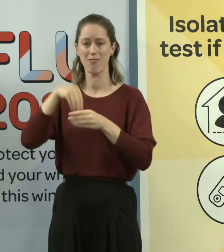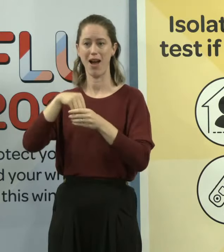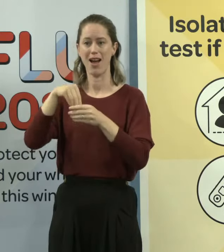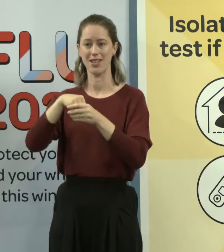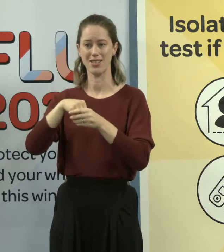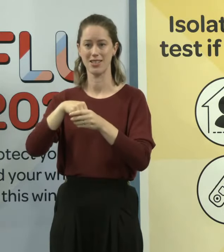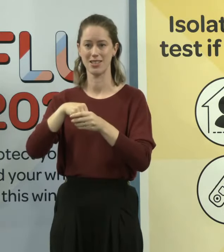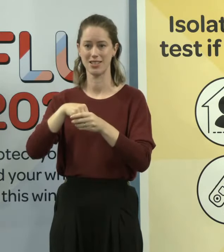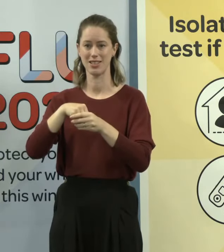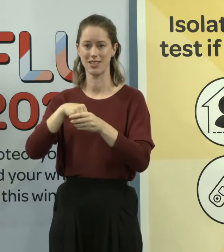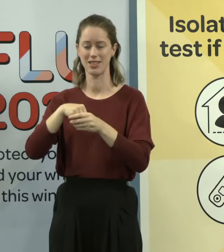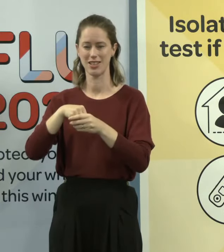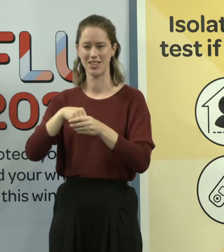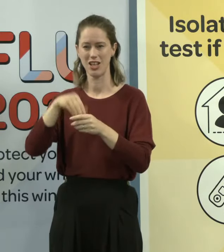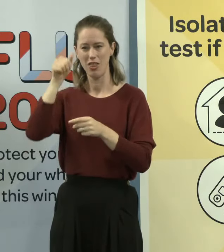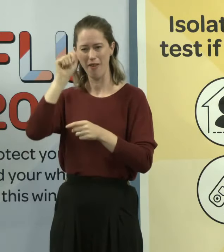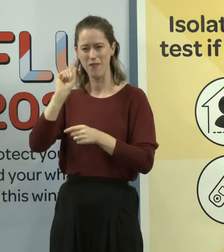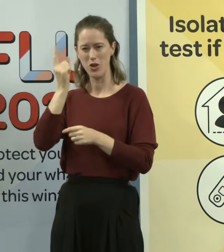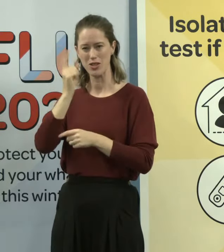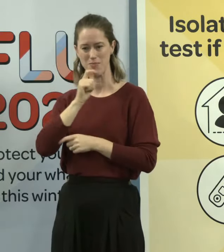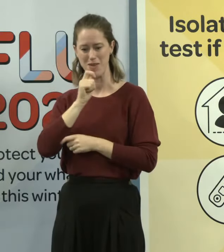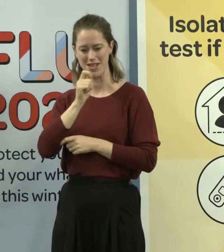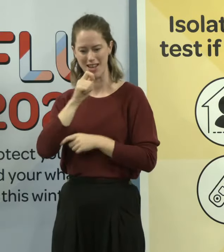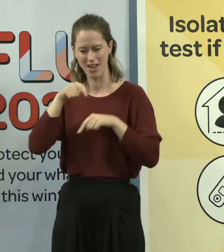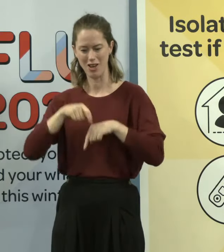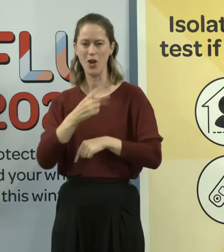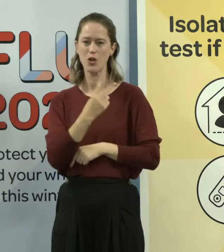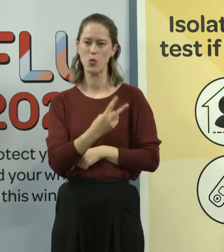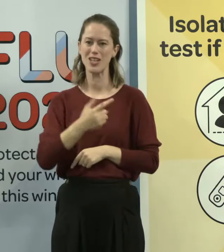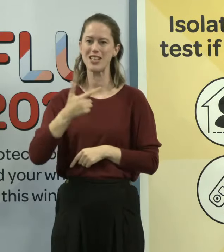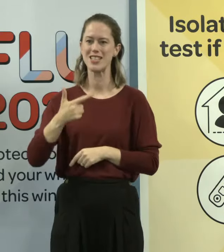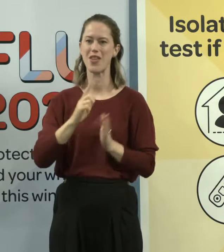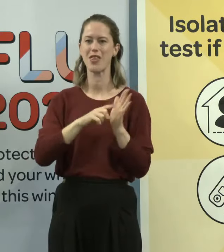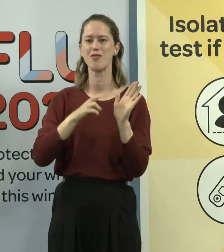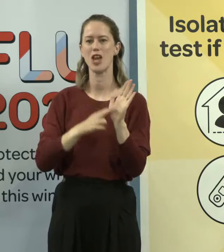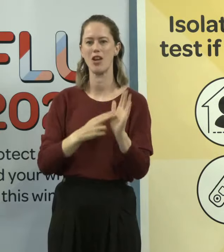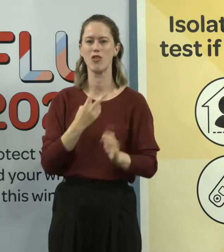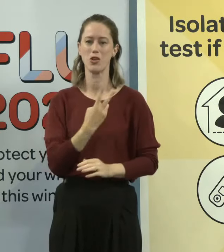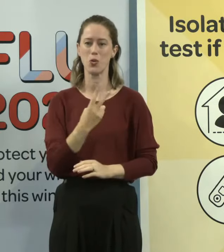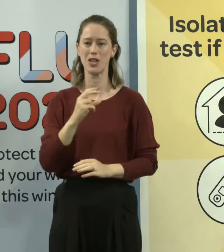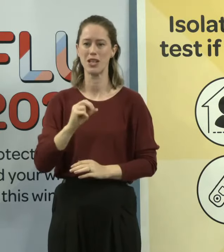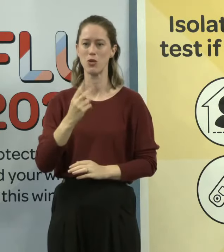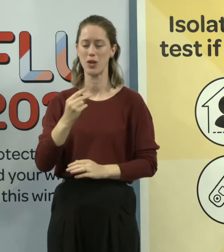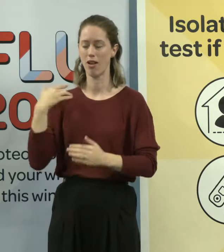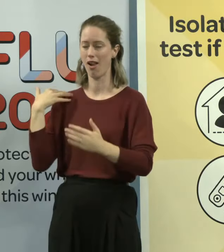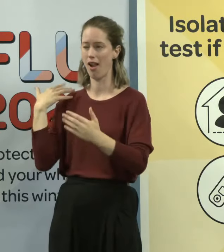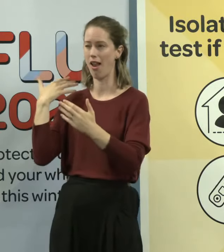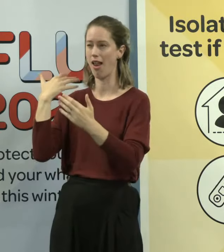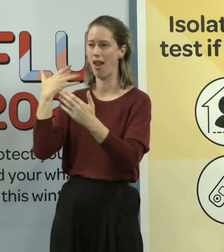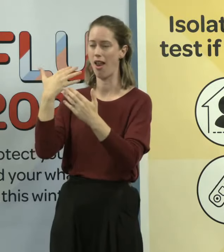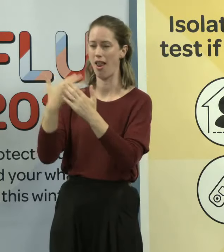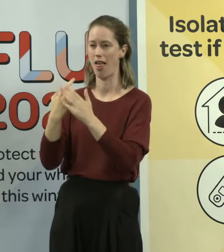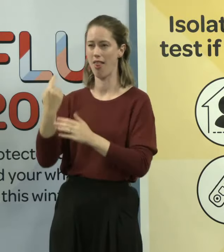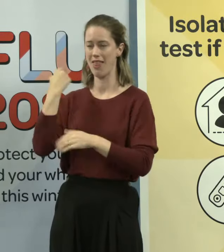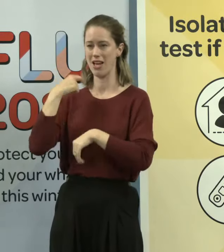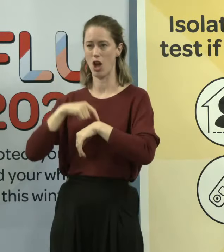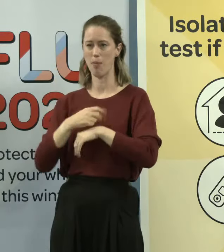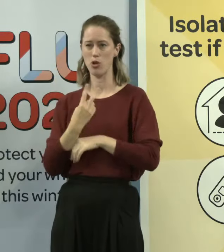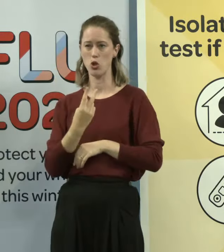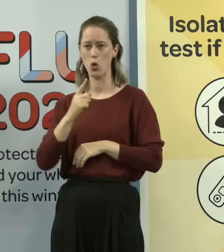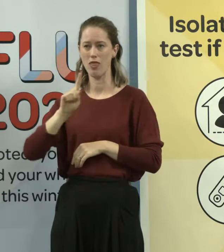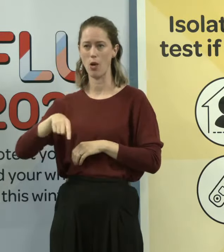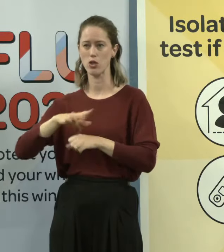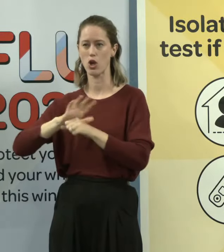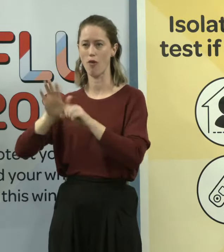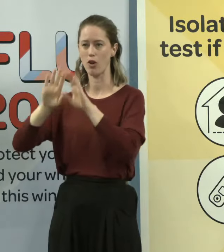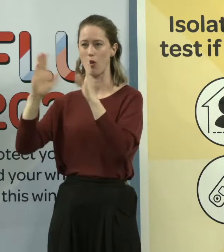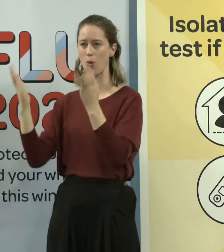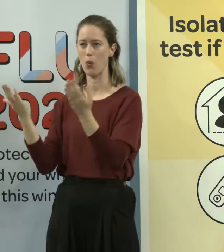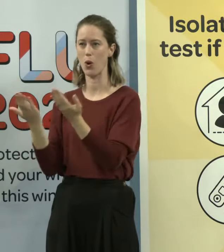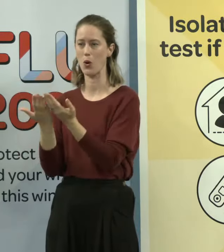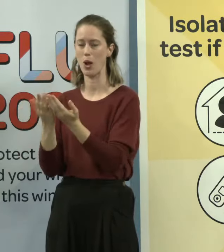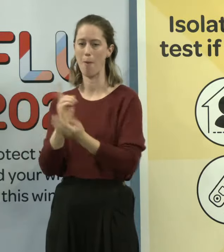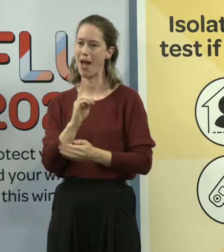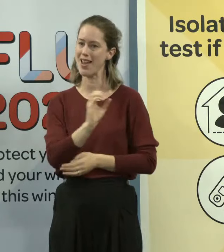korero mo ia ra 1pm haere tonu,